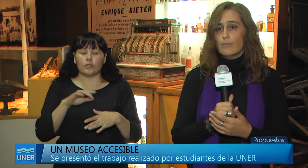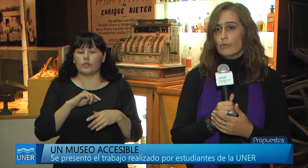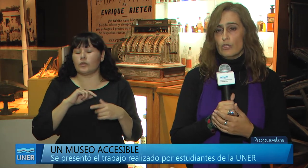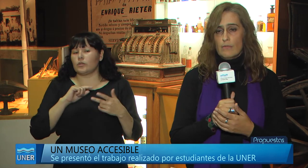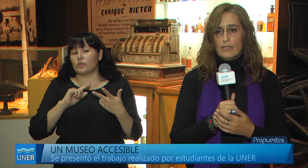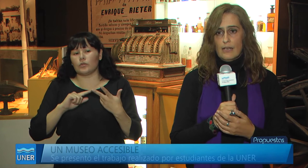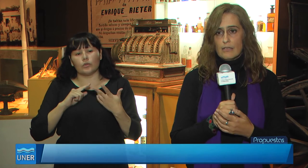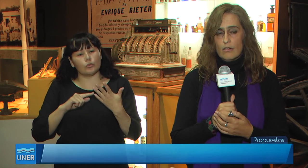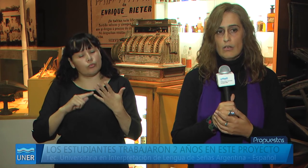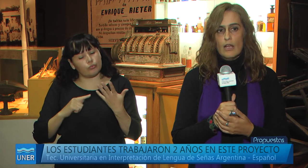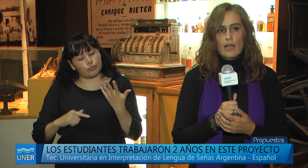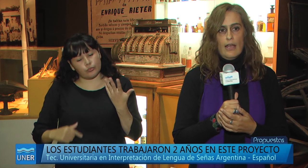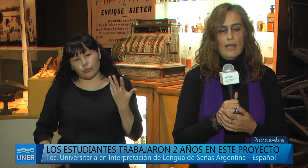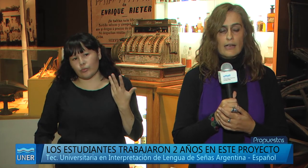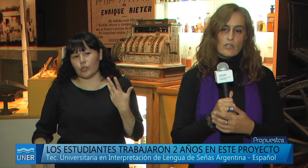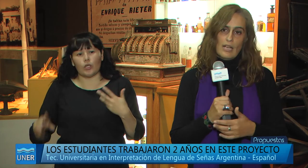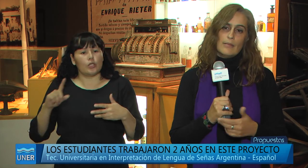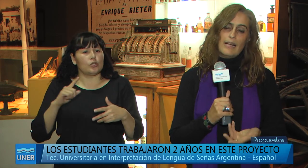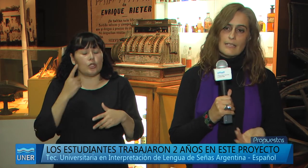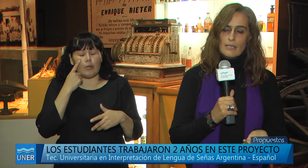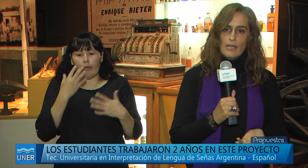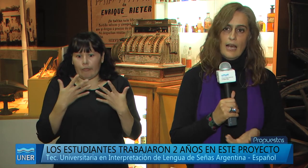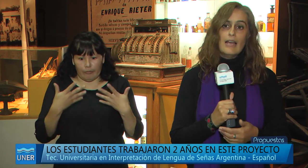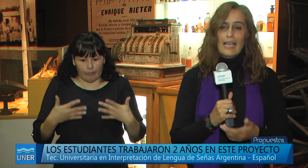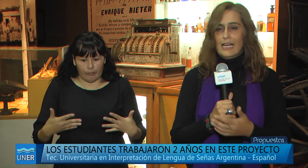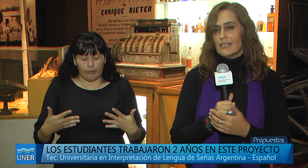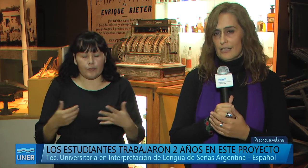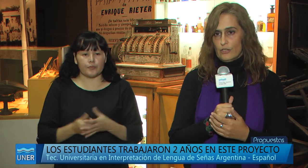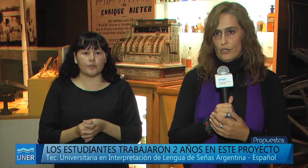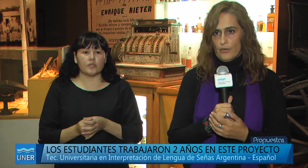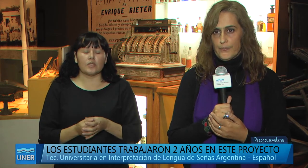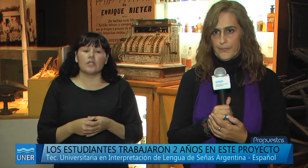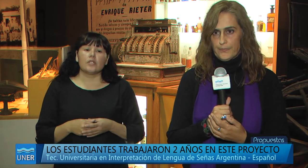formas de investigación en relación al tema de la accesibilidad en este territorio.